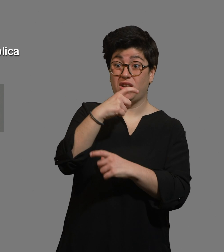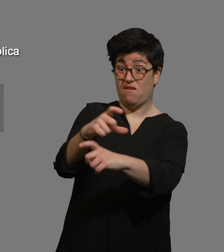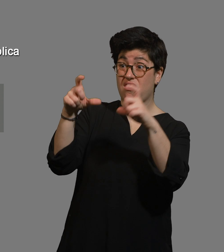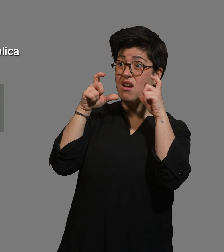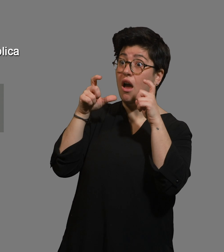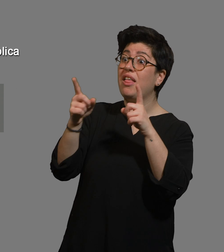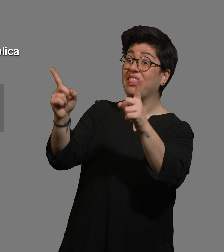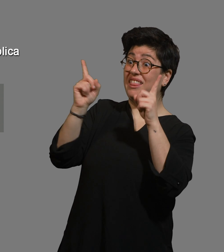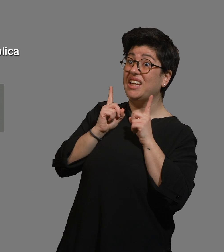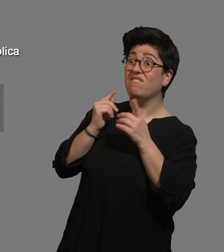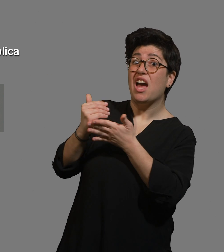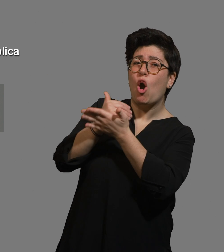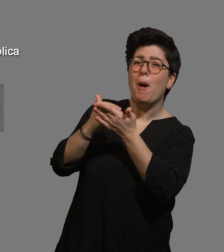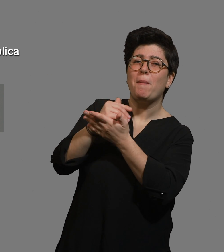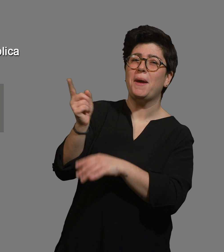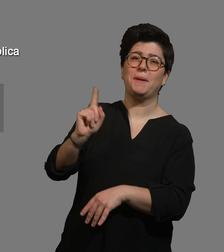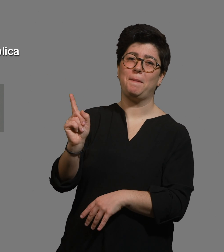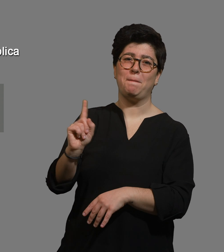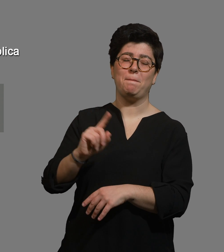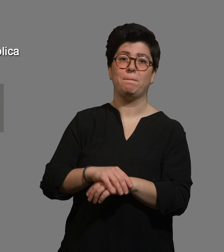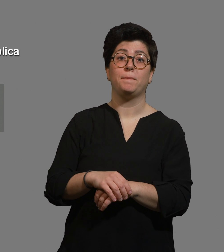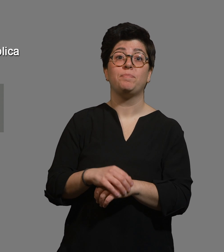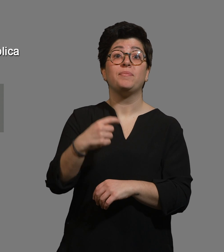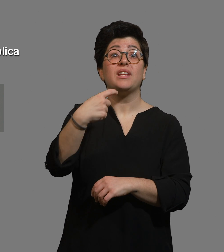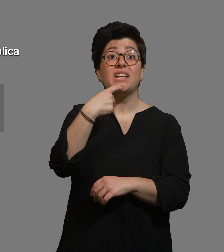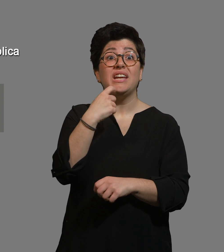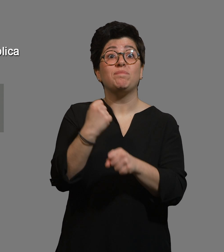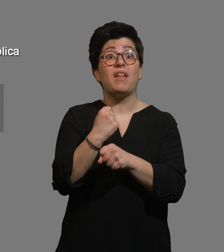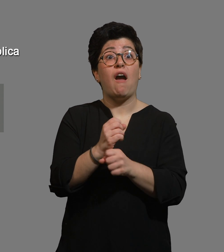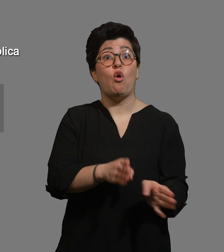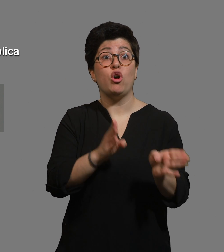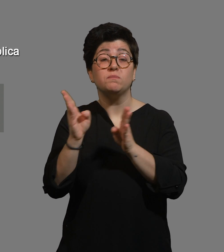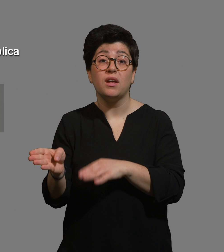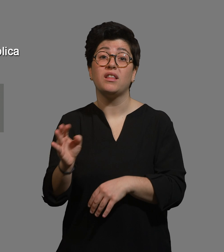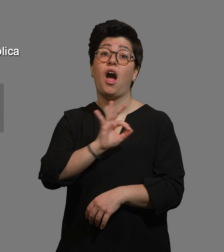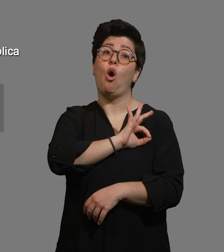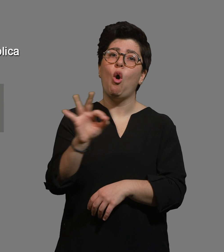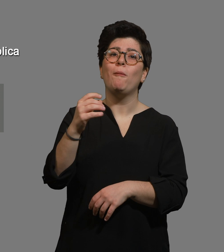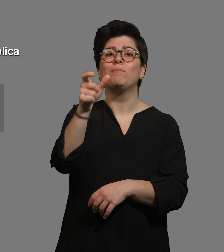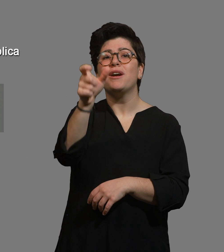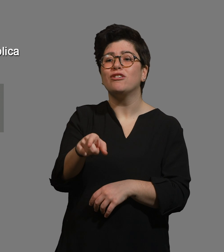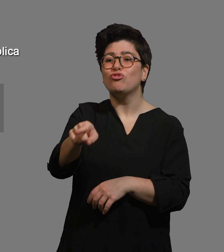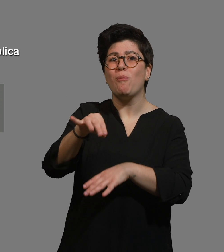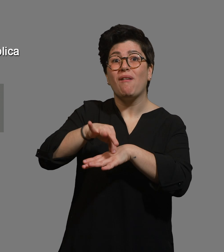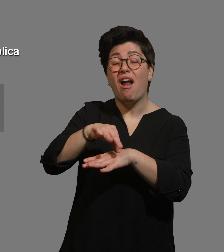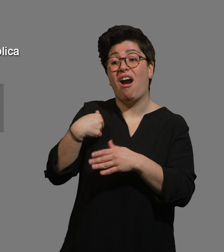Queste mascherine non proteggono efficacemente le vie respiratorie da un contagio. Fanno eccezione le persone che devono indossarle per altri motivi,